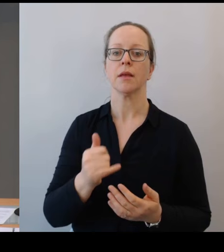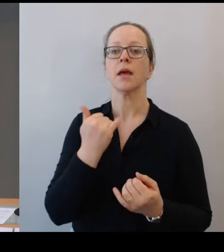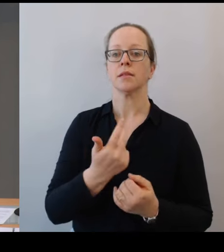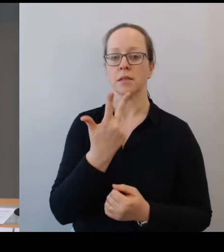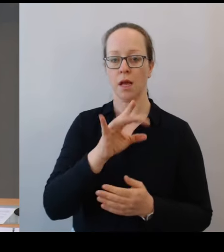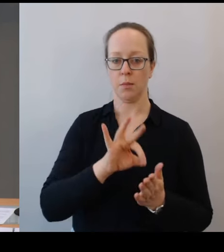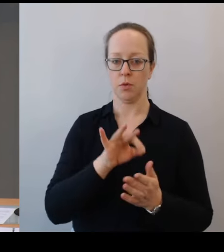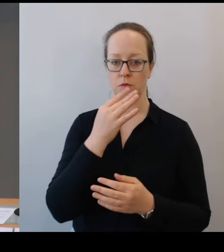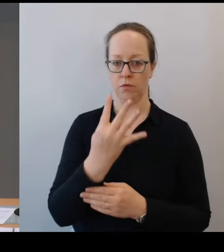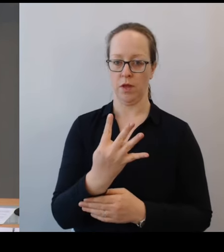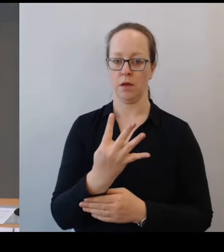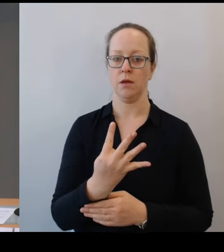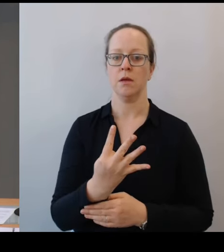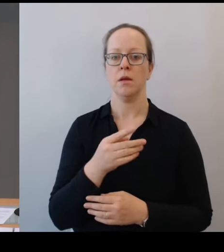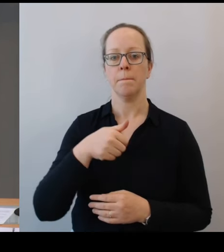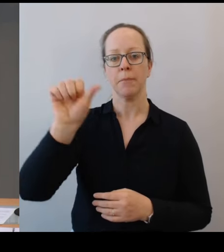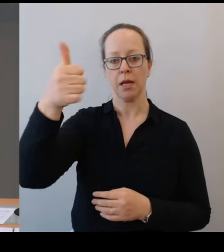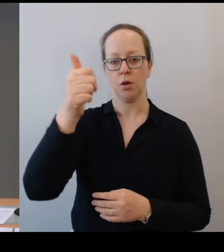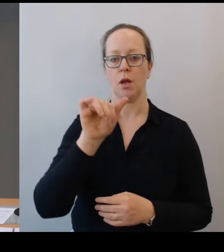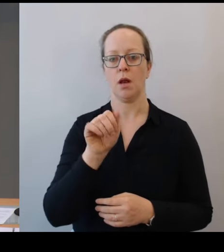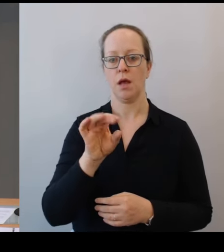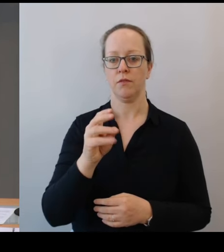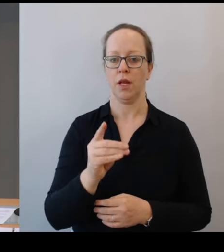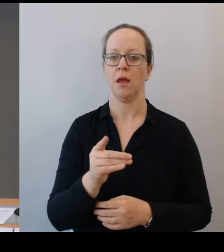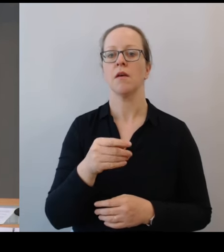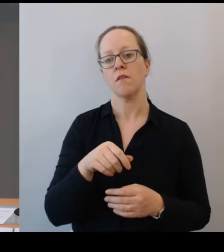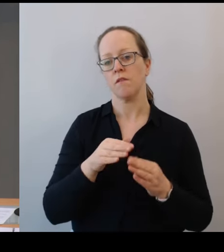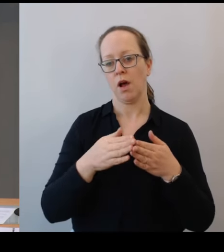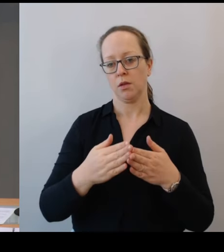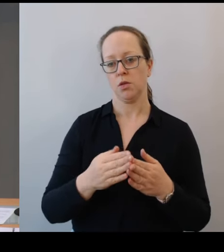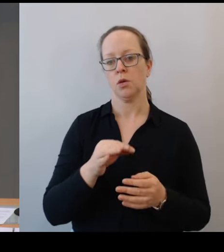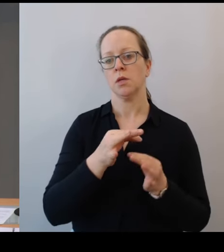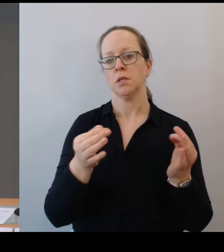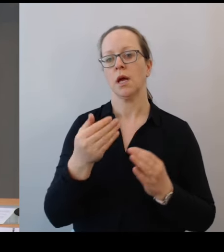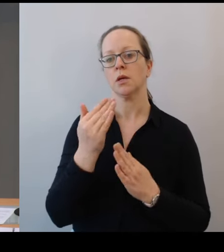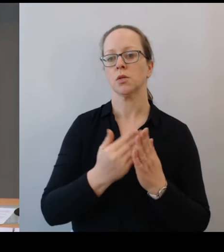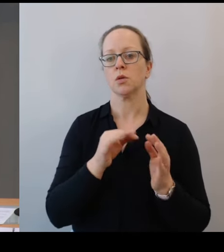Das ist die Priorität der AfD-Fraktion mit dem Tagesordnungspunkt 52 A Dringlicher Antrag